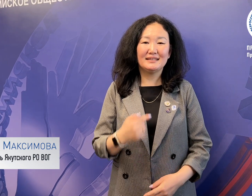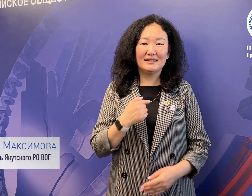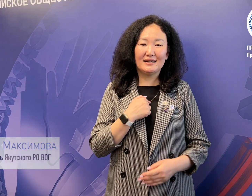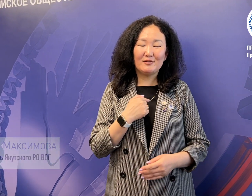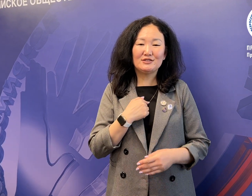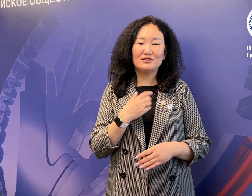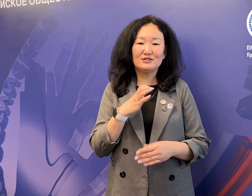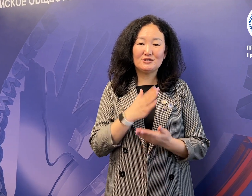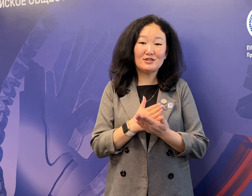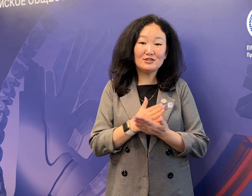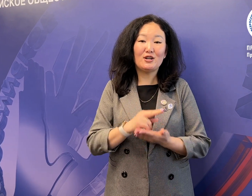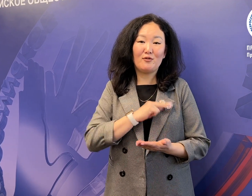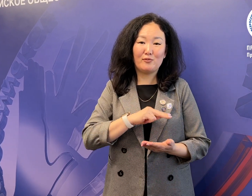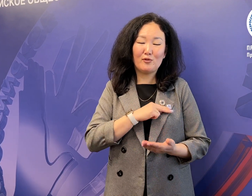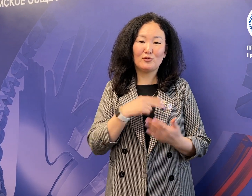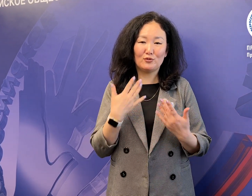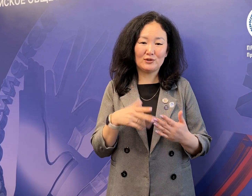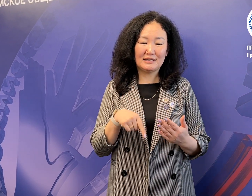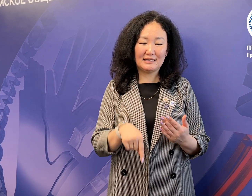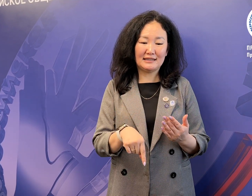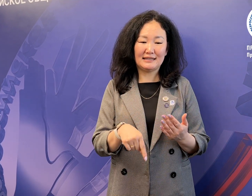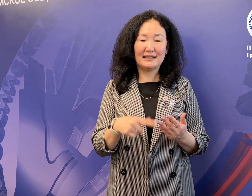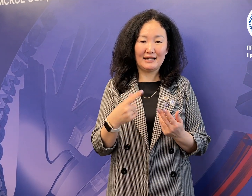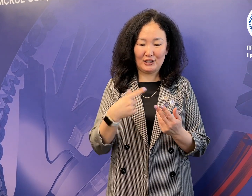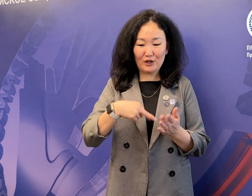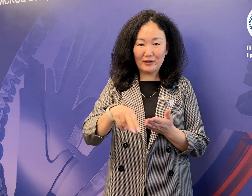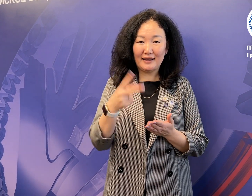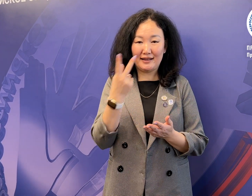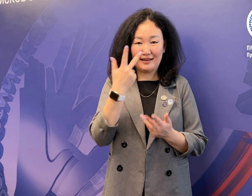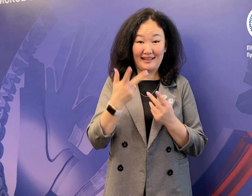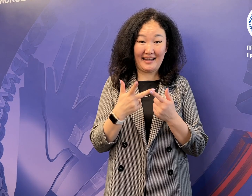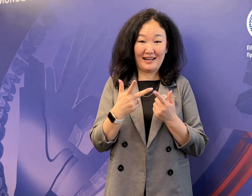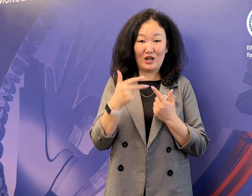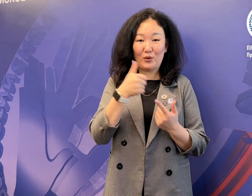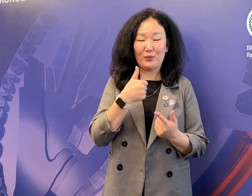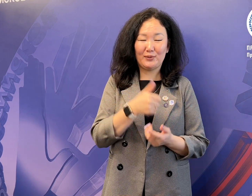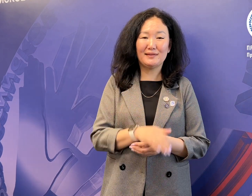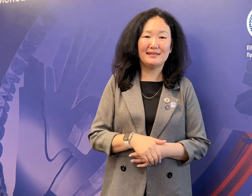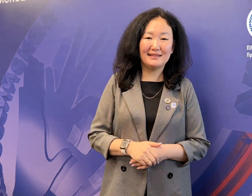Мой стаж работы на данный момент – уже идет третий год.